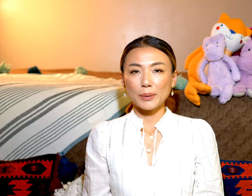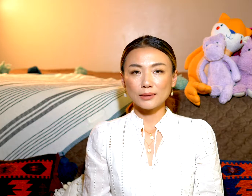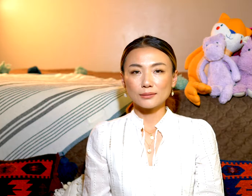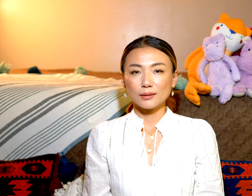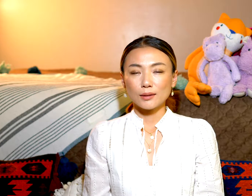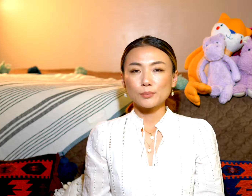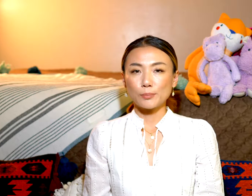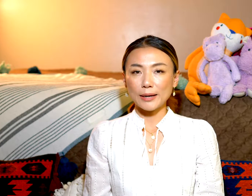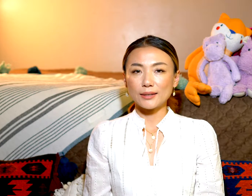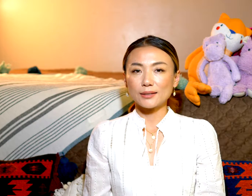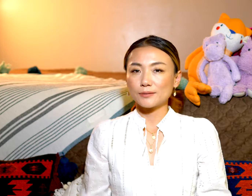パン Bread